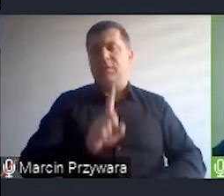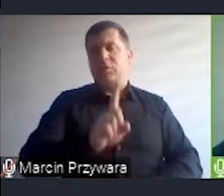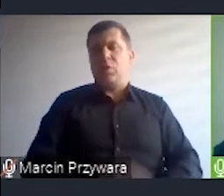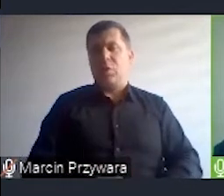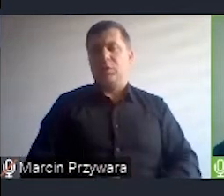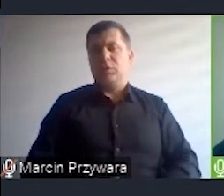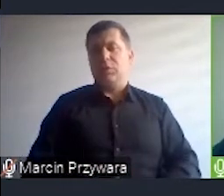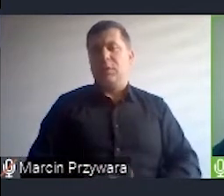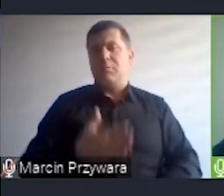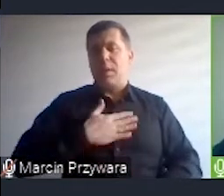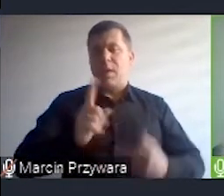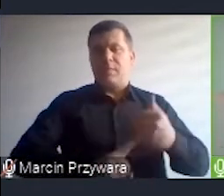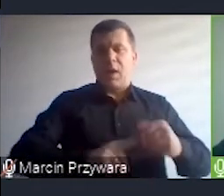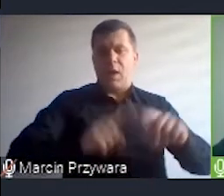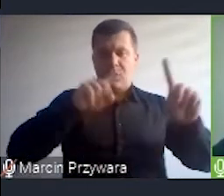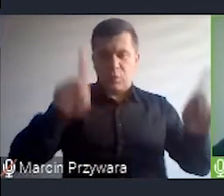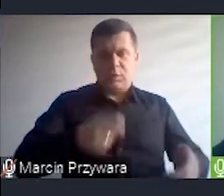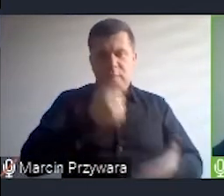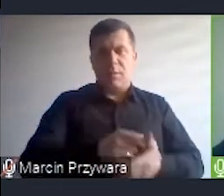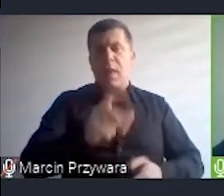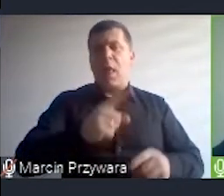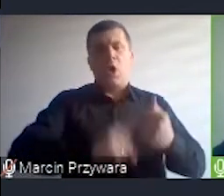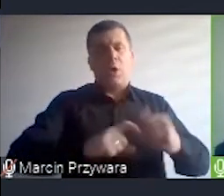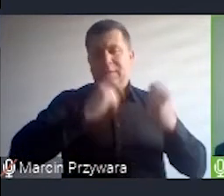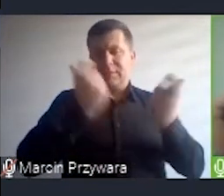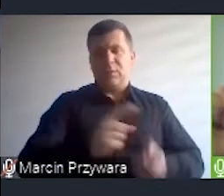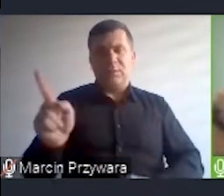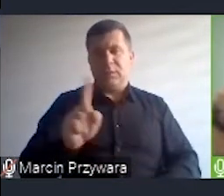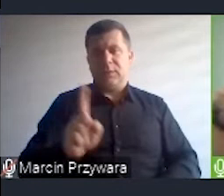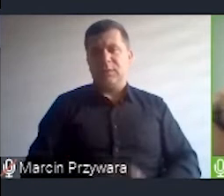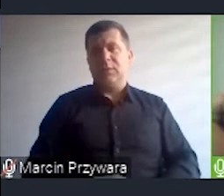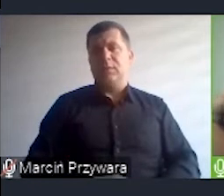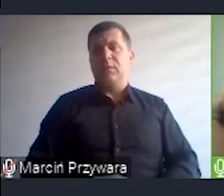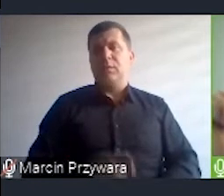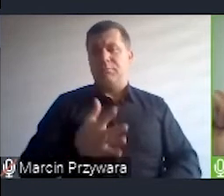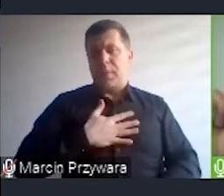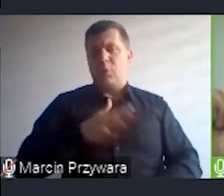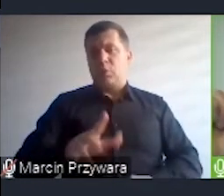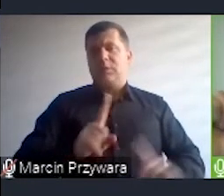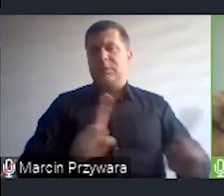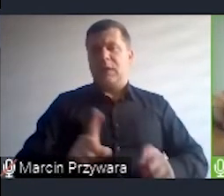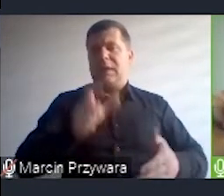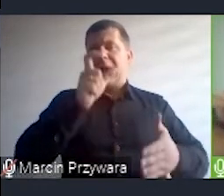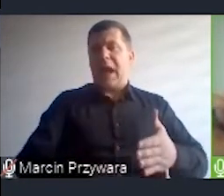Czyli mam fakturę zakupu, ale nie rozliczam jej całej. I wówczas ogromne znaczenie ma karta środka trwałego,